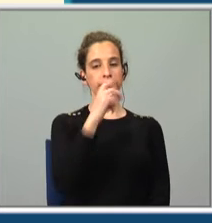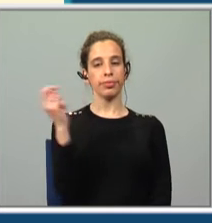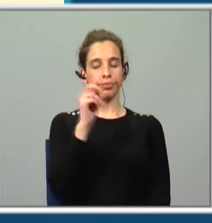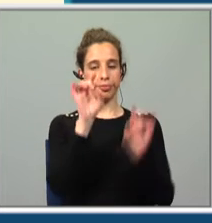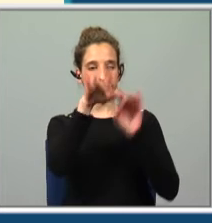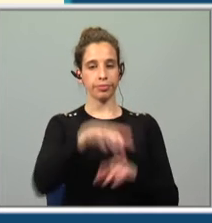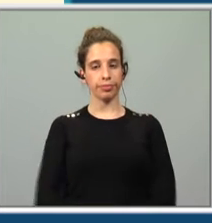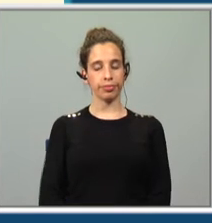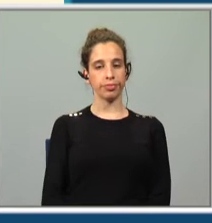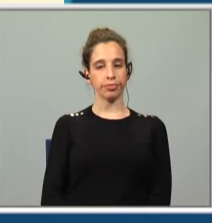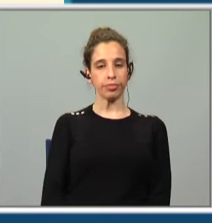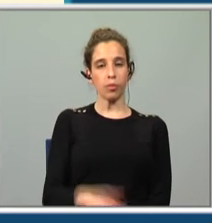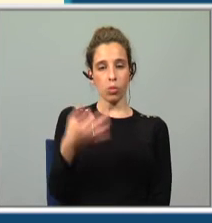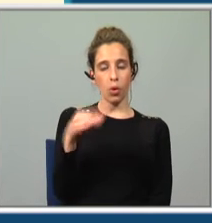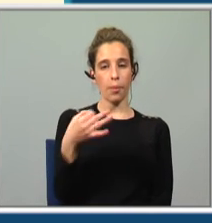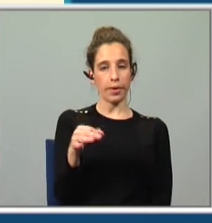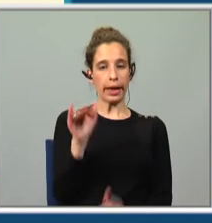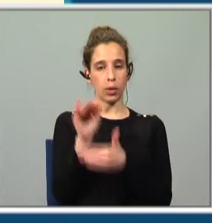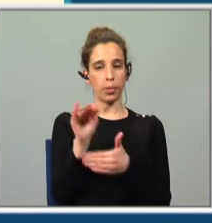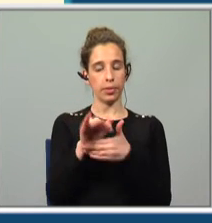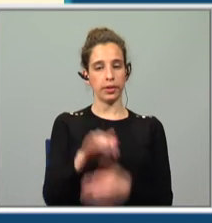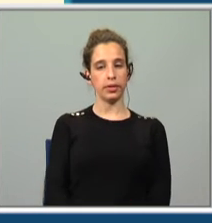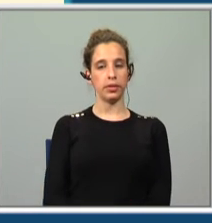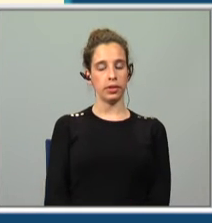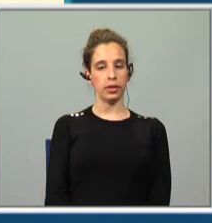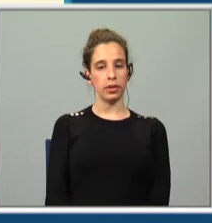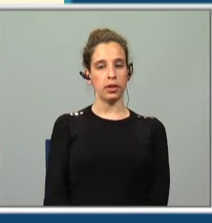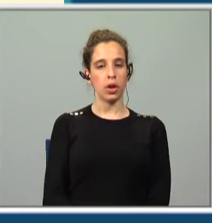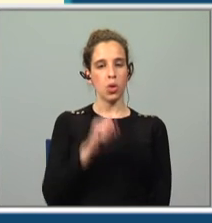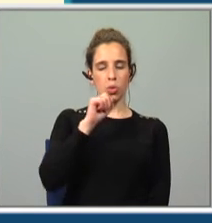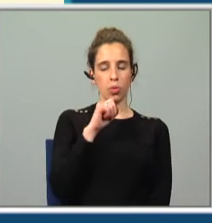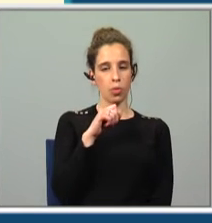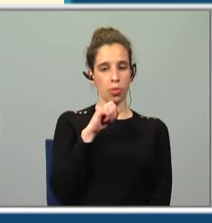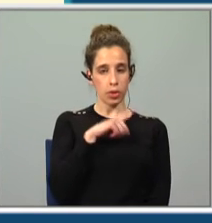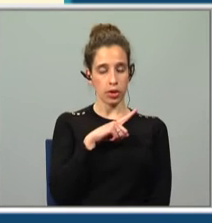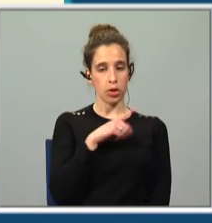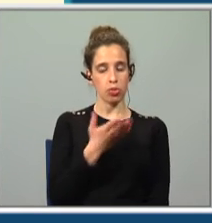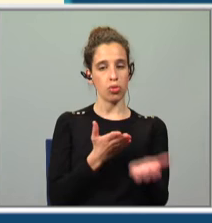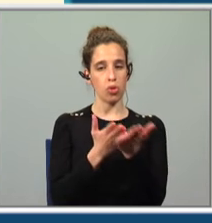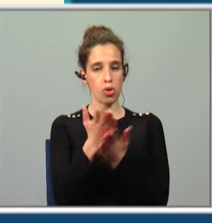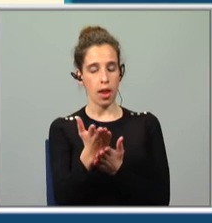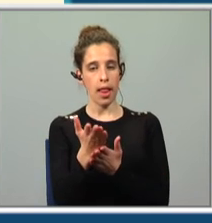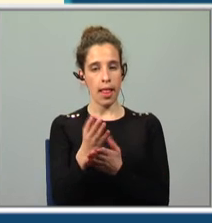a pista o pedaço de papel com a mensagem odiamos então continuar a desenvolver a 有信息的那張紙我們討厭所以繼續開發